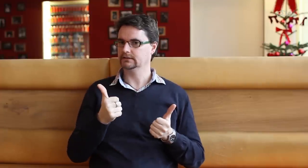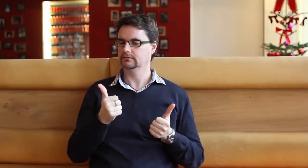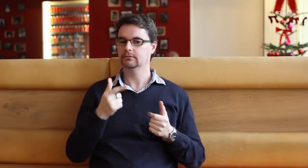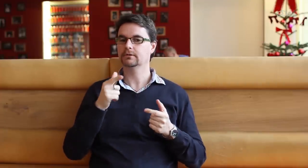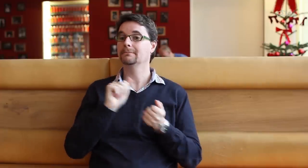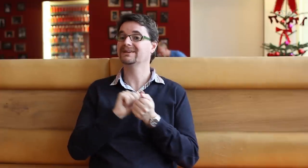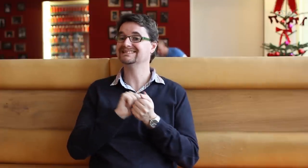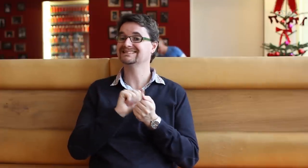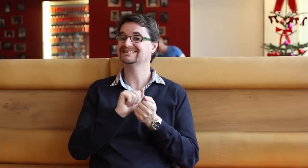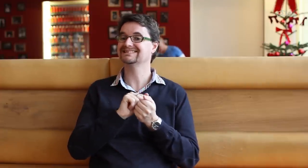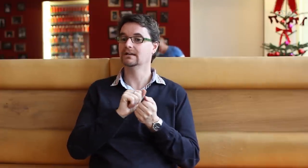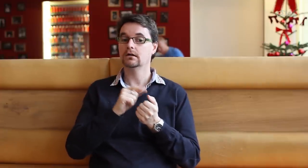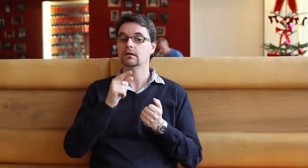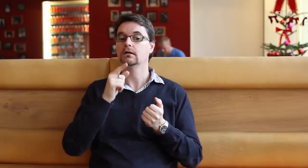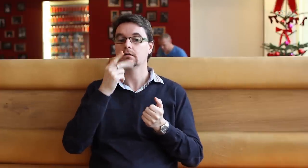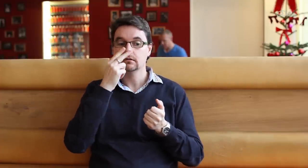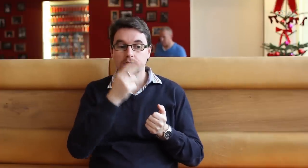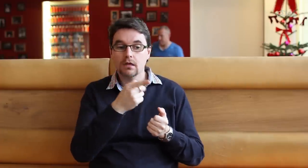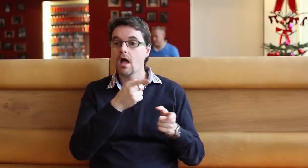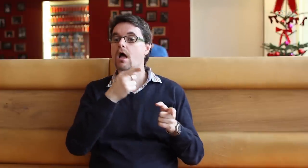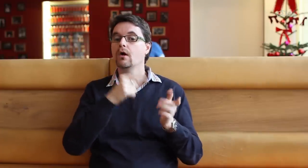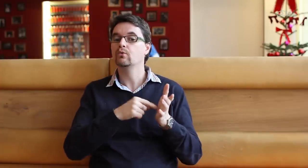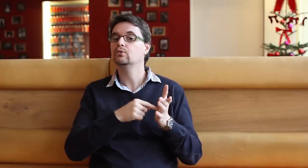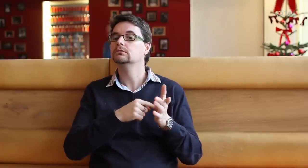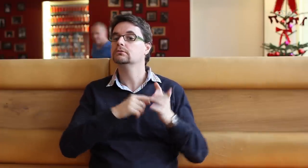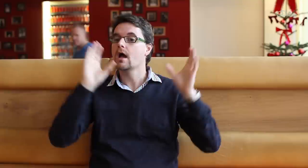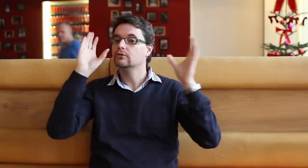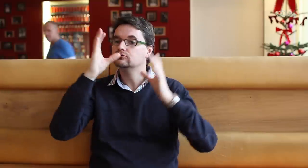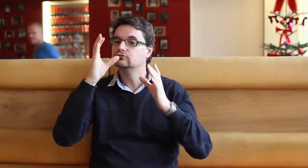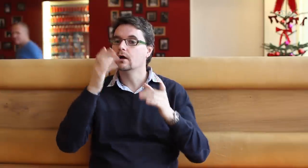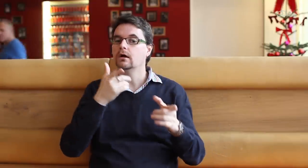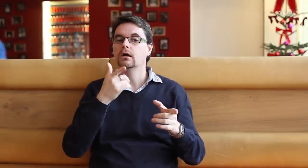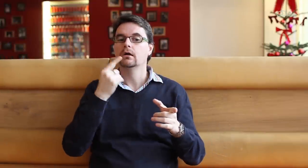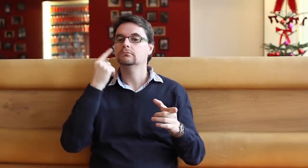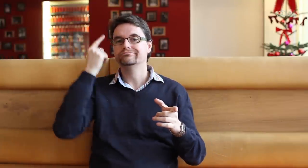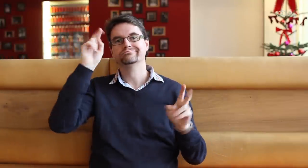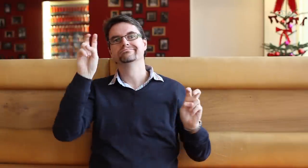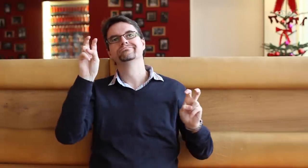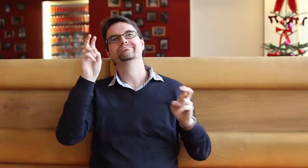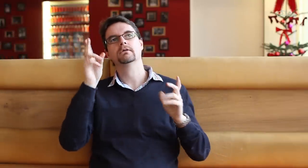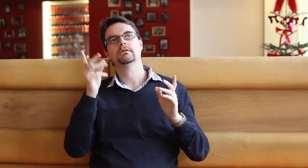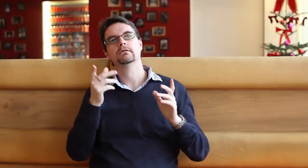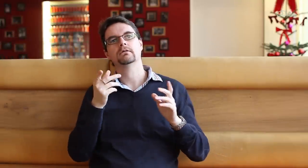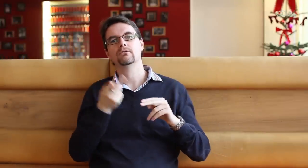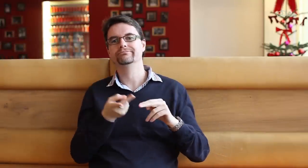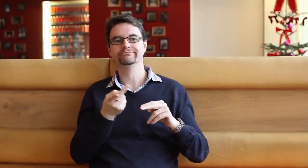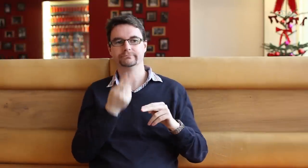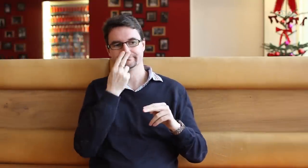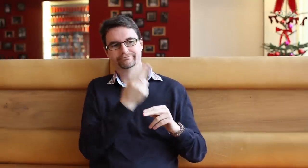Die Presse sah aber nur das Usher-Syndrom und schrieb, dass ihr Leben deshalb sinnlos sei.